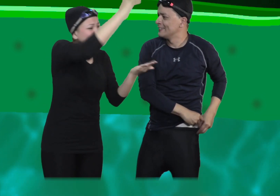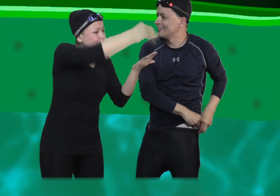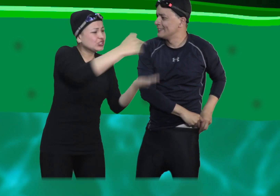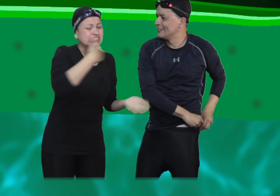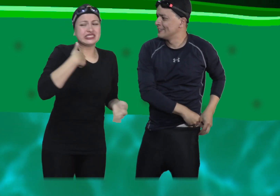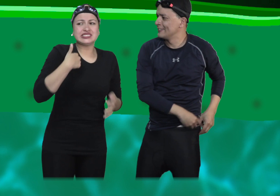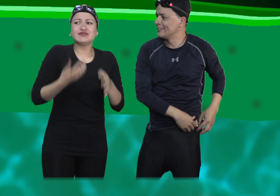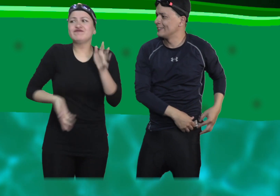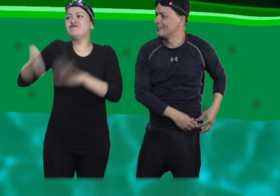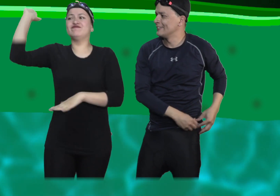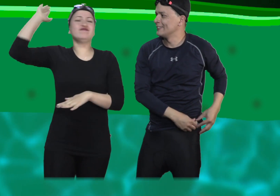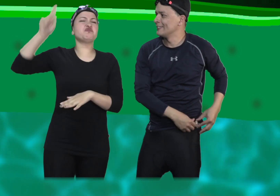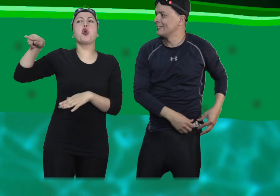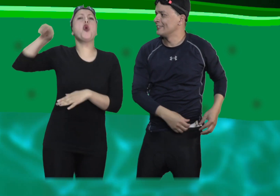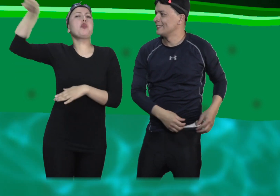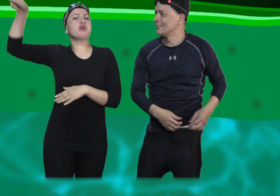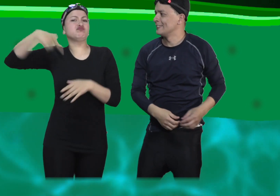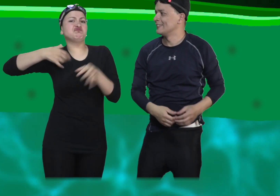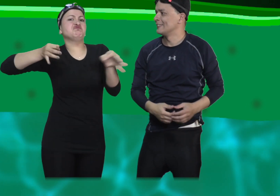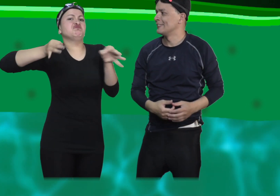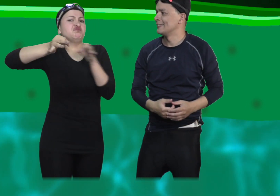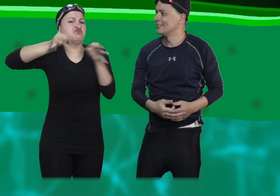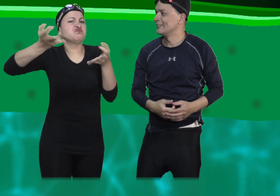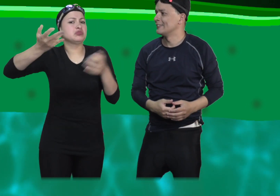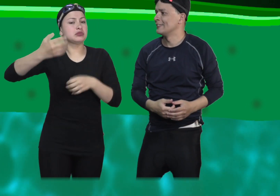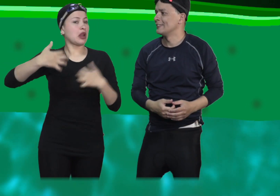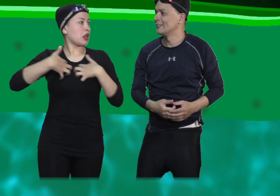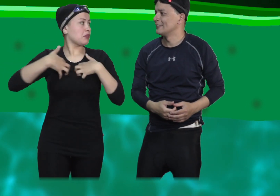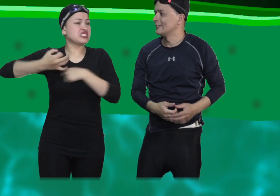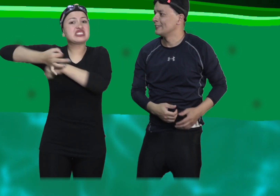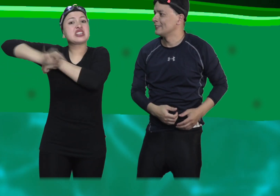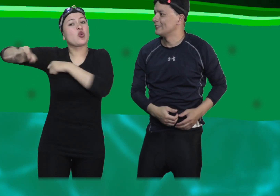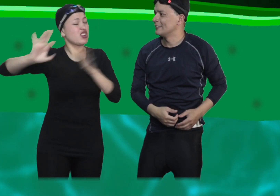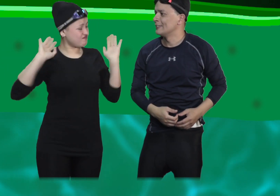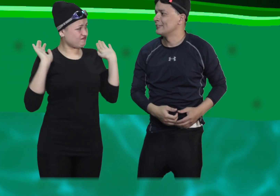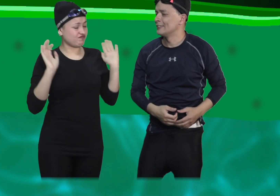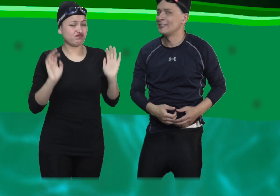para que sigas con la explicación, y luego yo les hablaré sobre la célula animal.